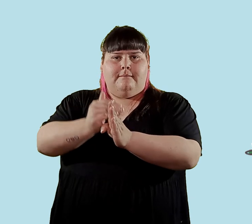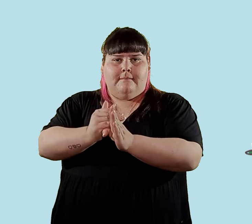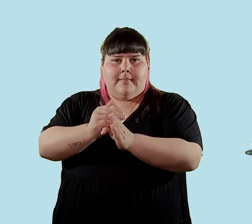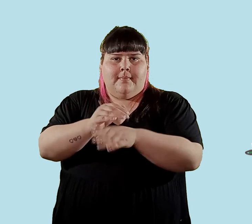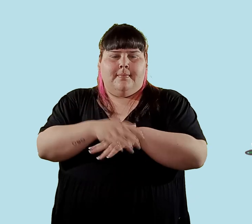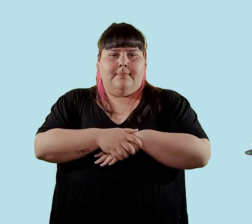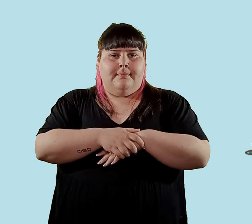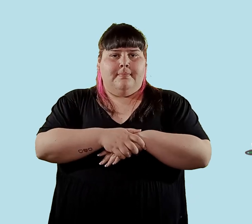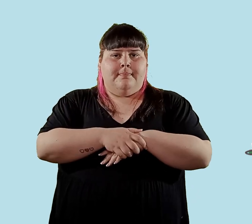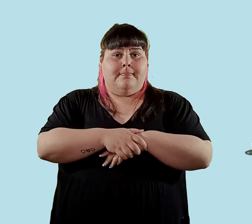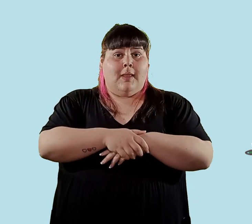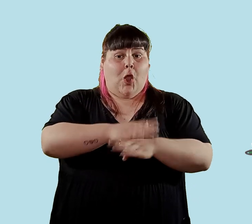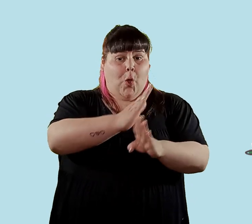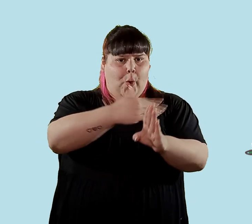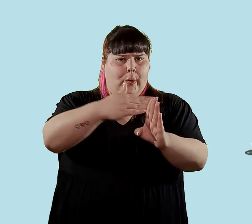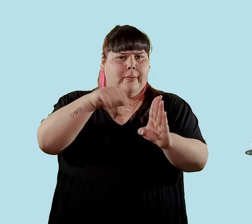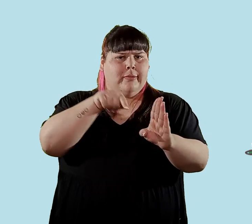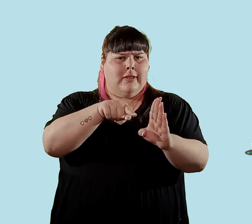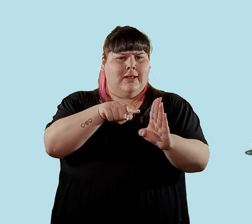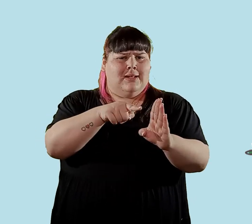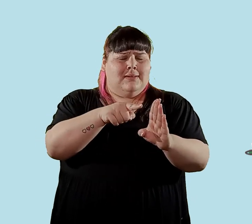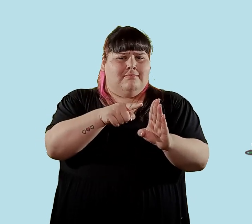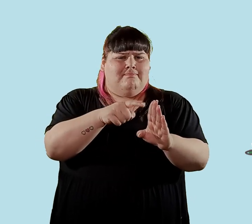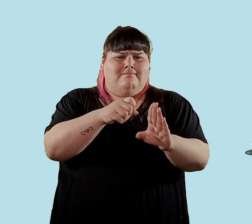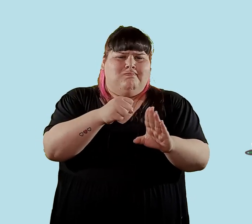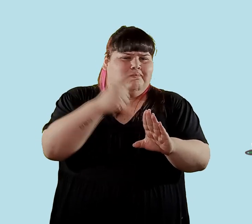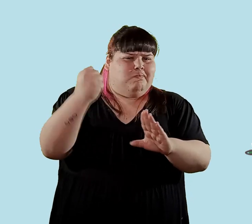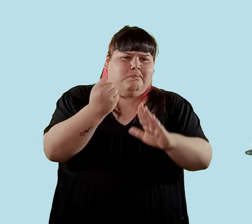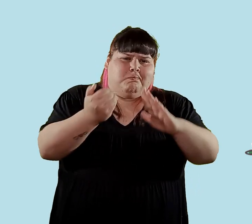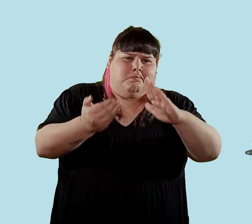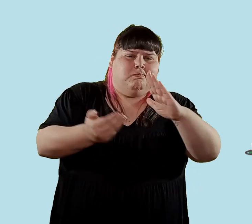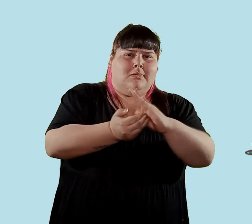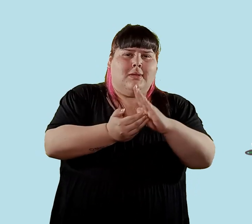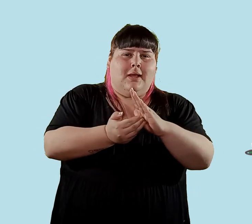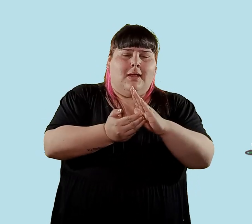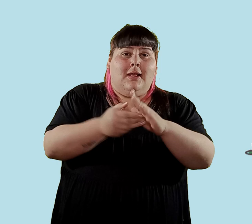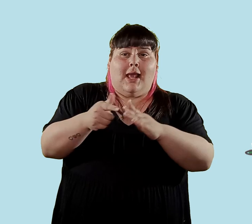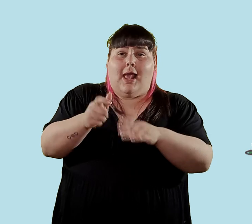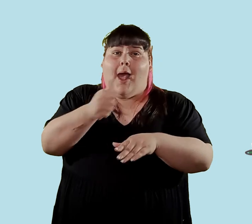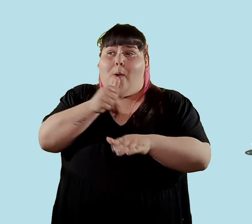Los humedales desempeñan un papel importante en el control de las inundaciones.